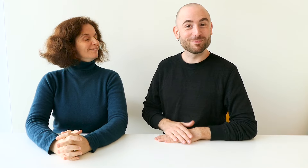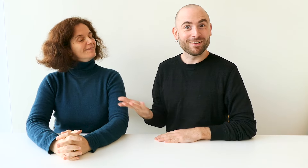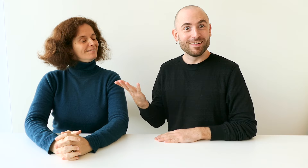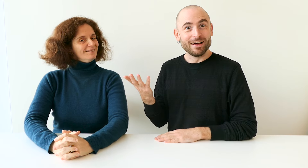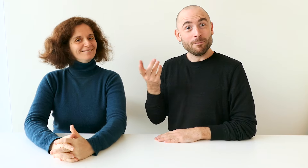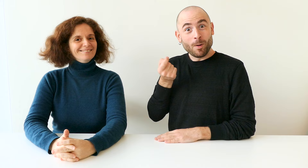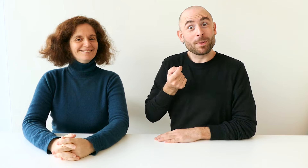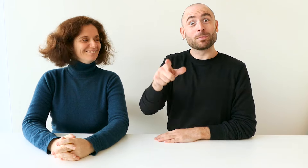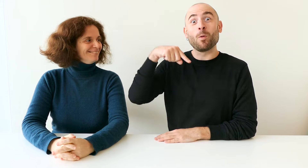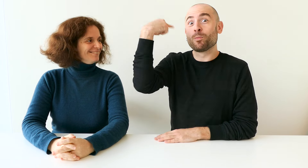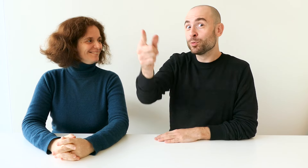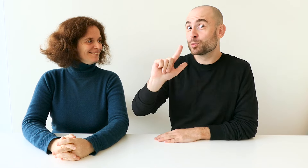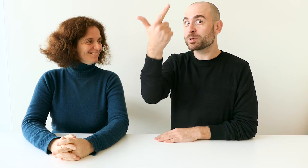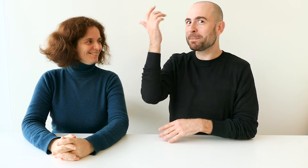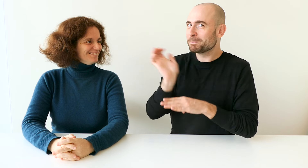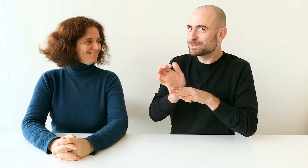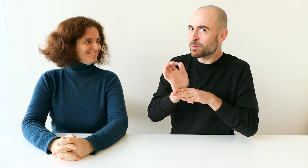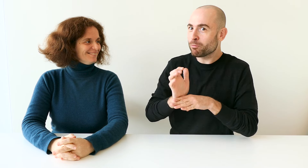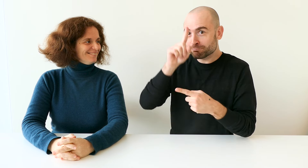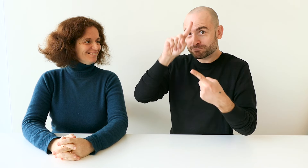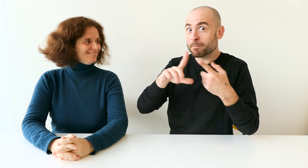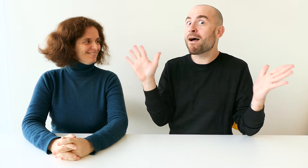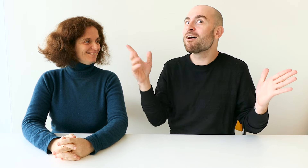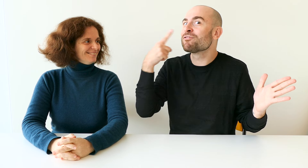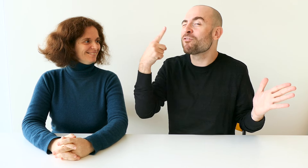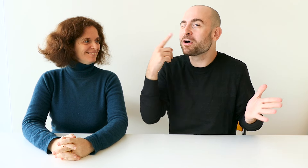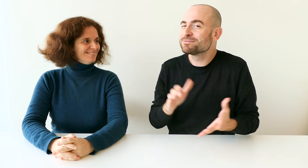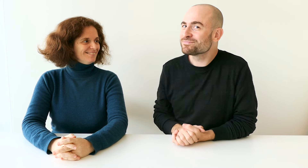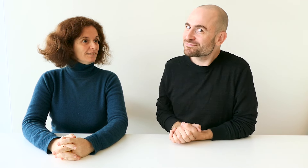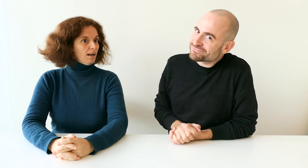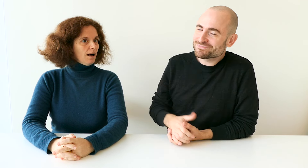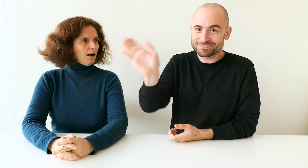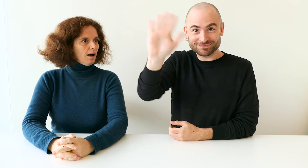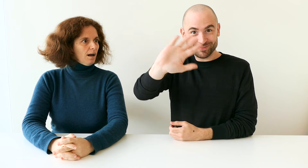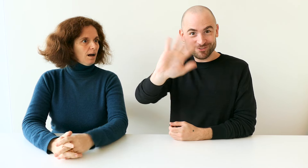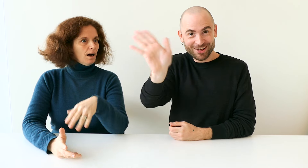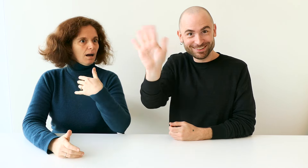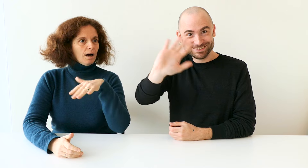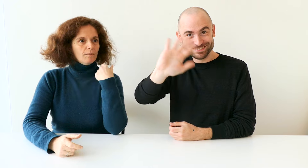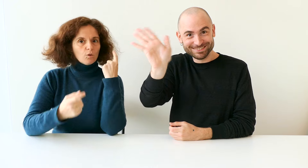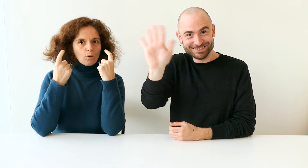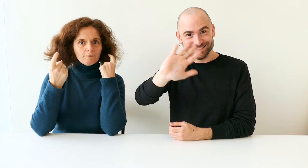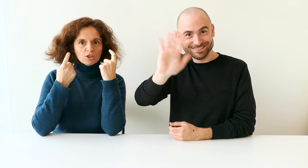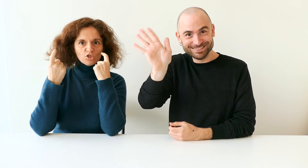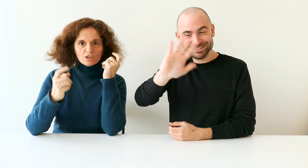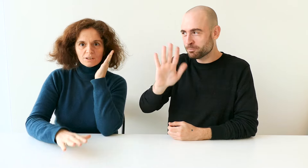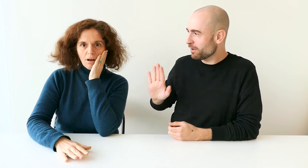Voilà pour aujourd'hui ! A bientôt pour la deuxième émission ! Sur quel sujet ? Ah, vous verrez bien ! Bon allez, salut ! Ohlàlà, il faut que je réfléchisse déjà...